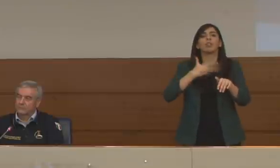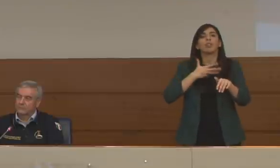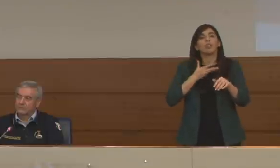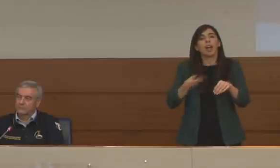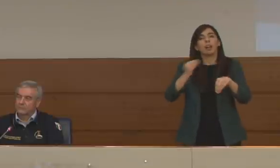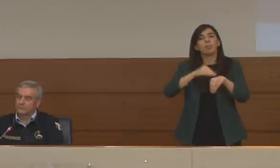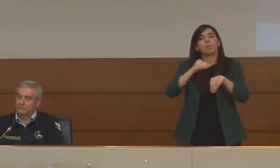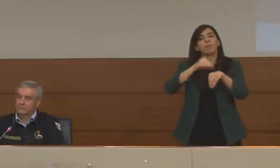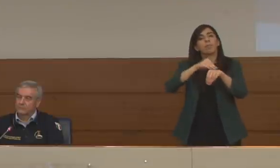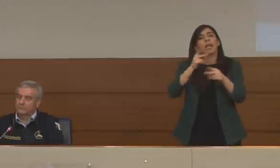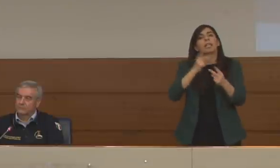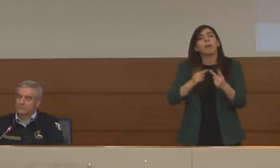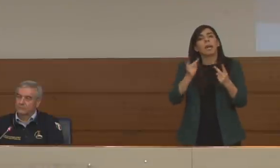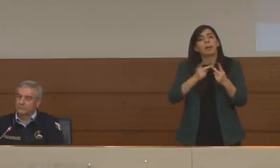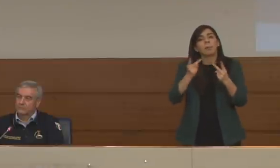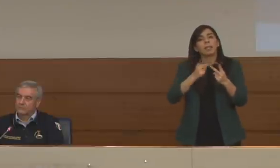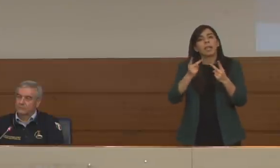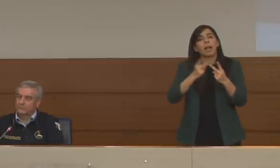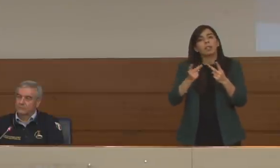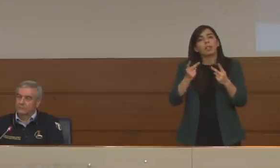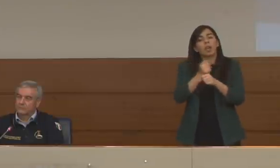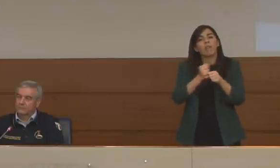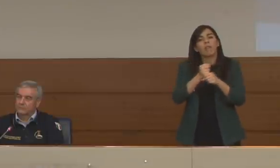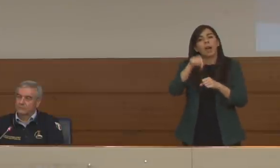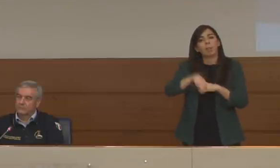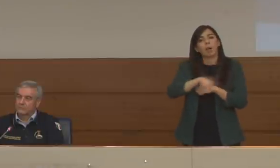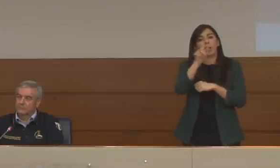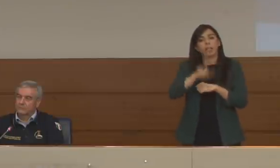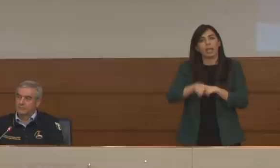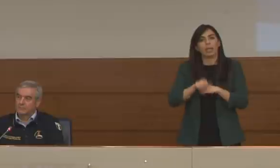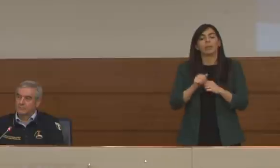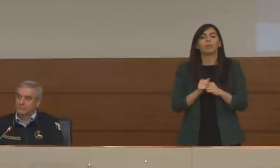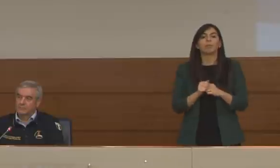di sperimentazioni in corso nel nostro paese. Il Professor Franco Locatelli